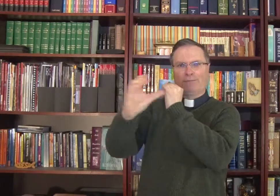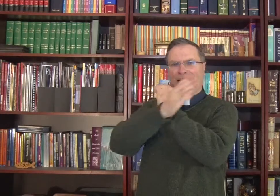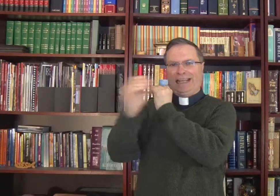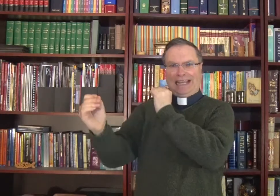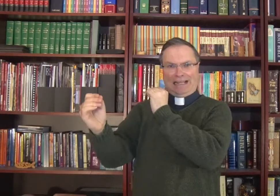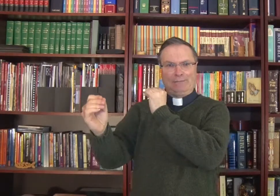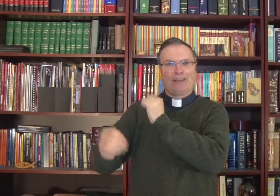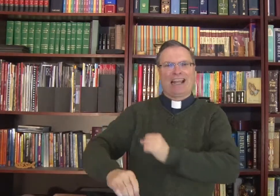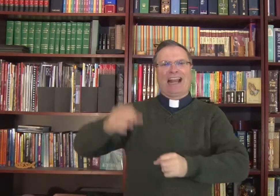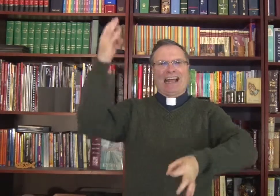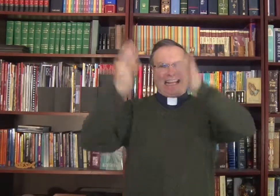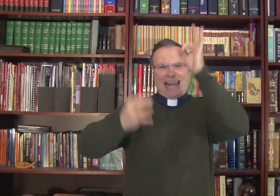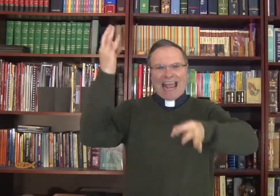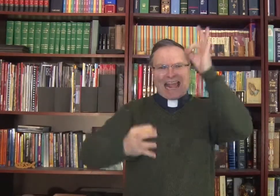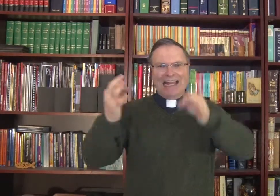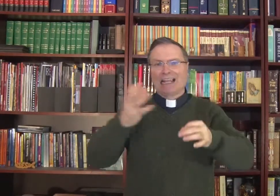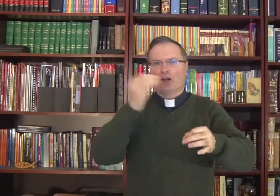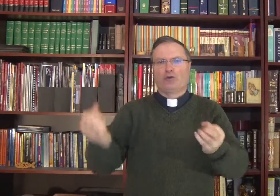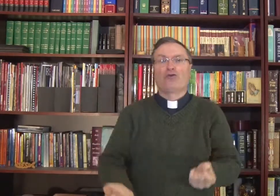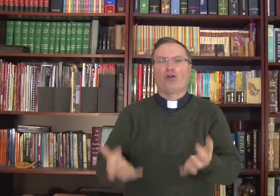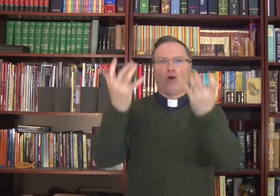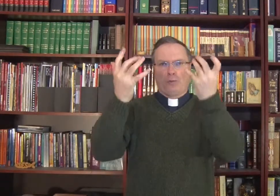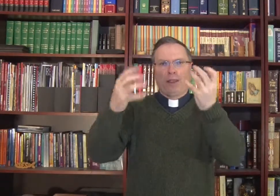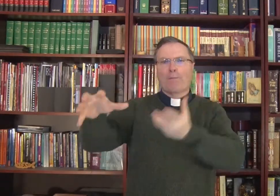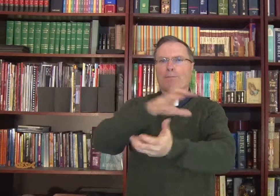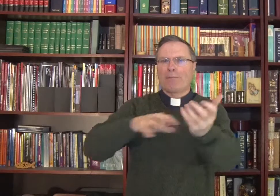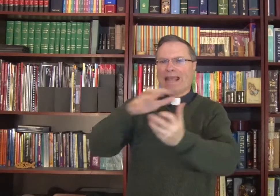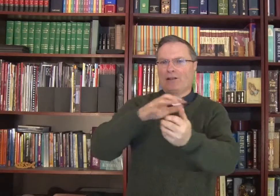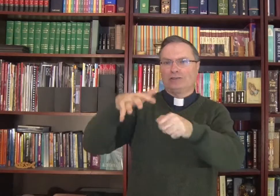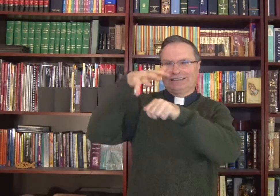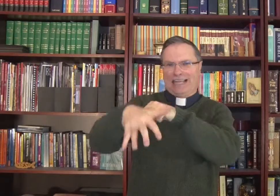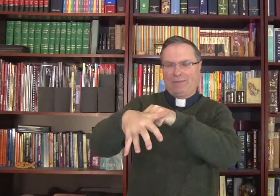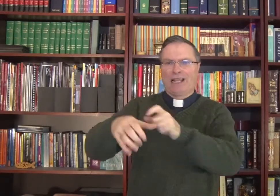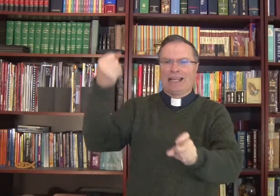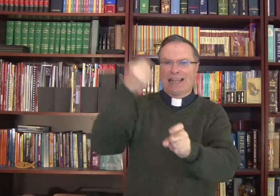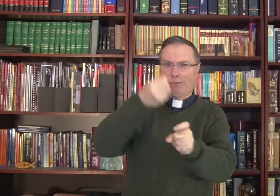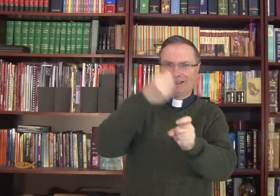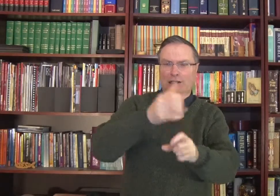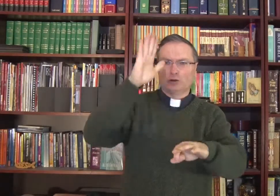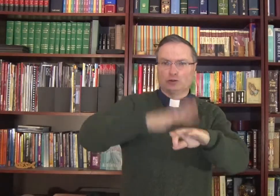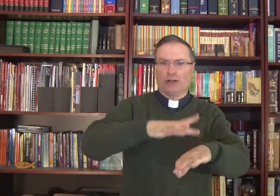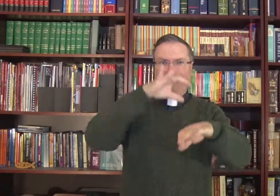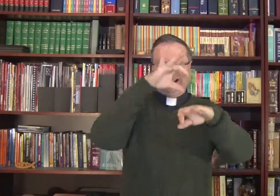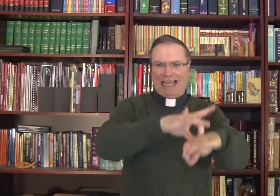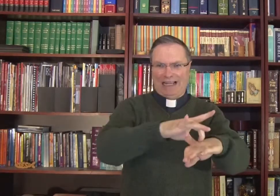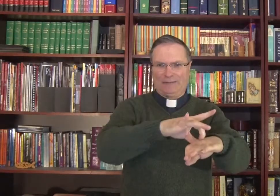et de la grêle et du feu mêlés de sang s’abattirent sur la terre.